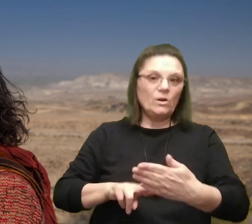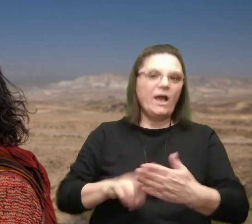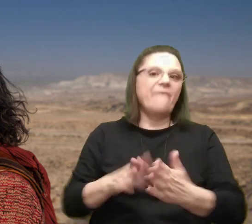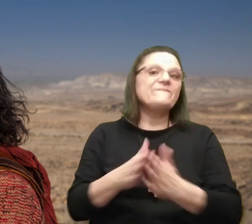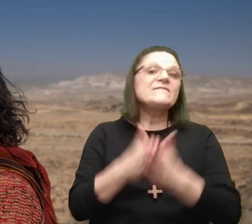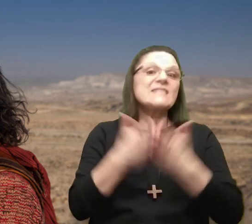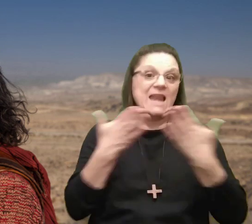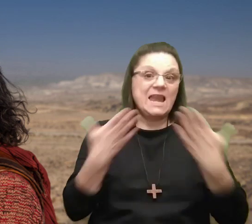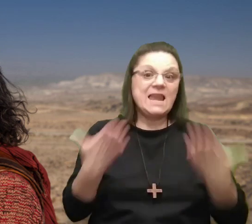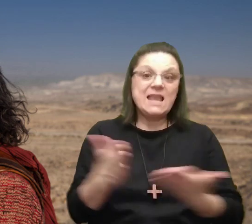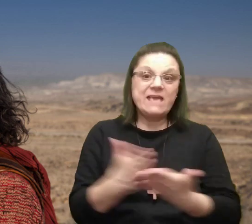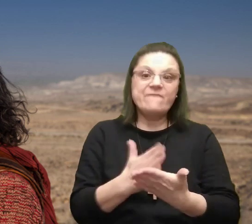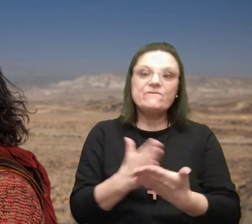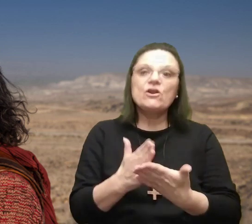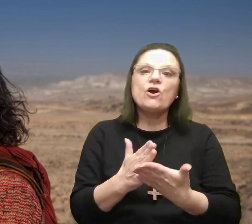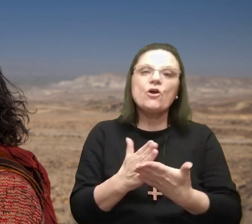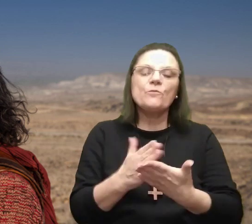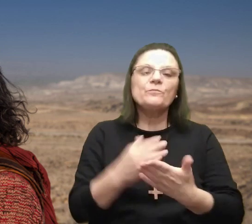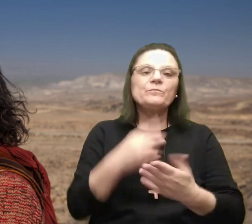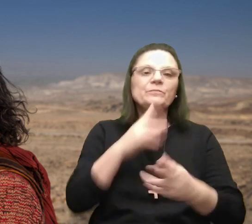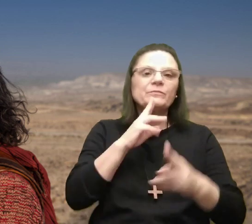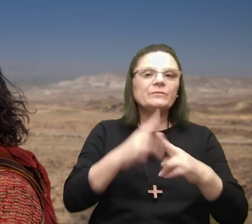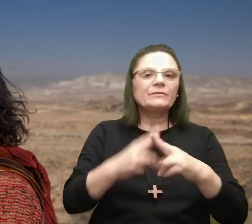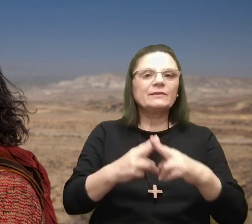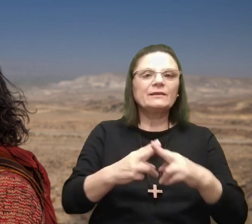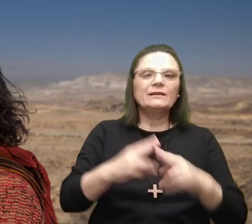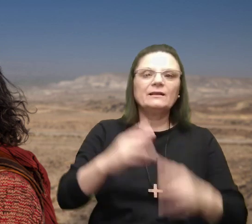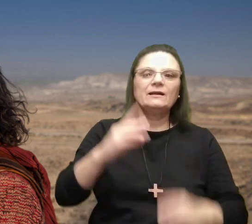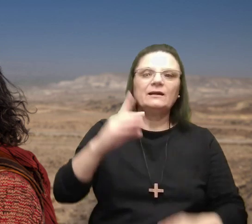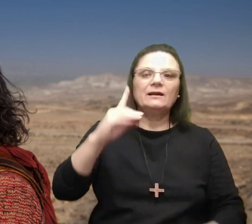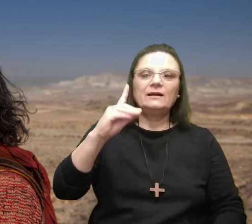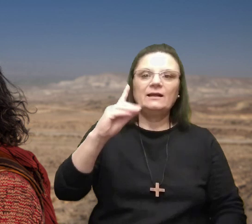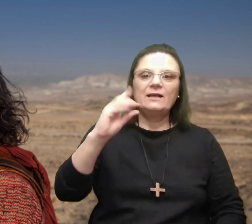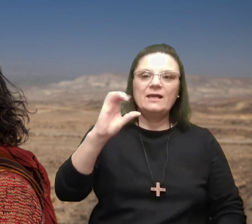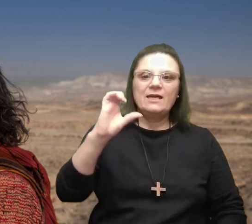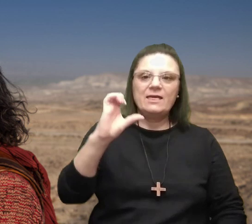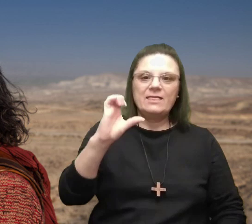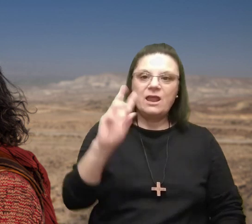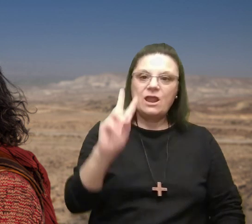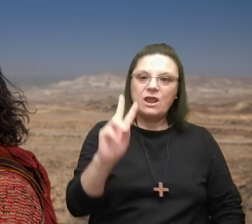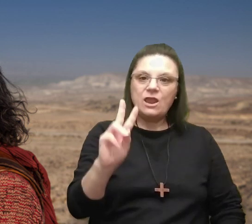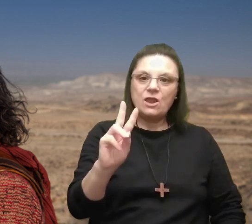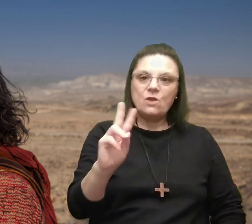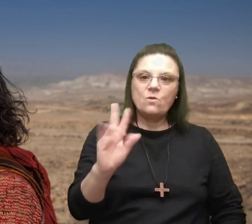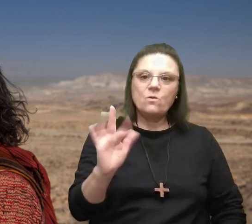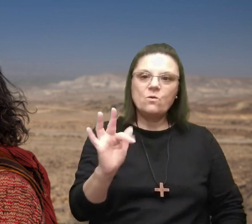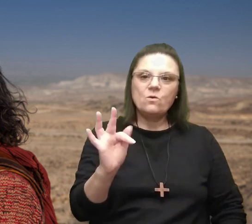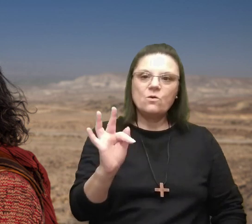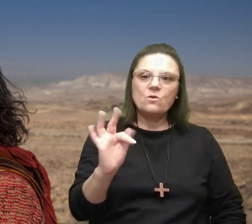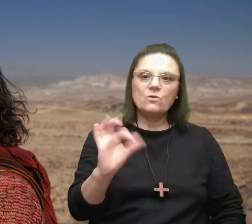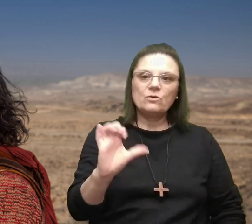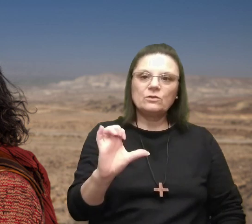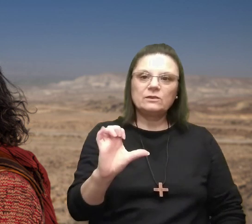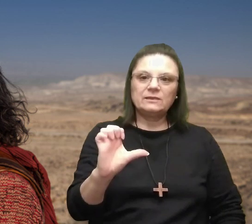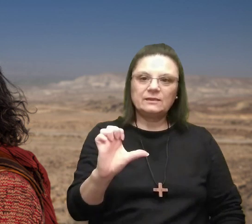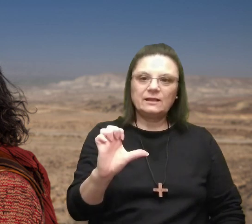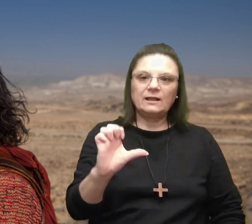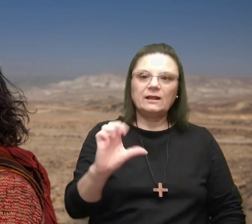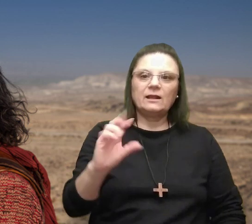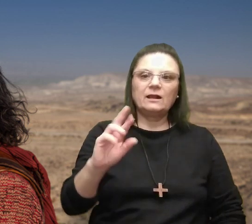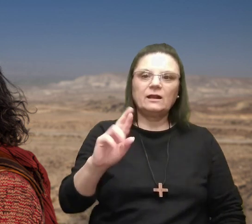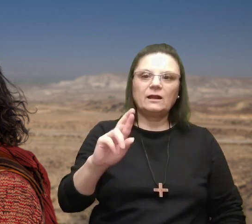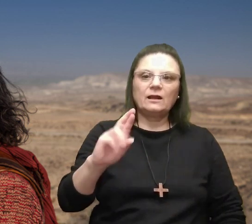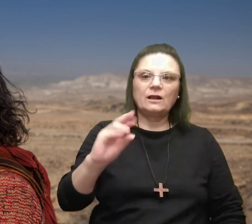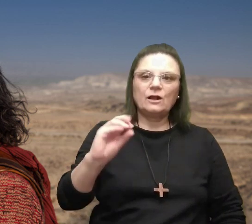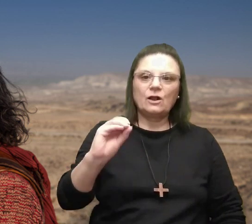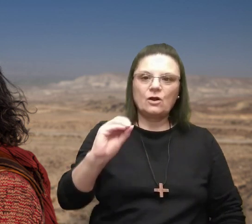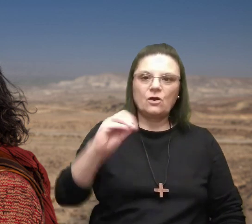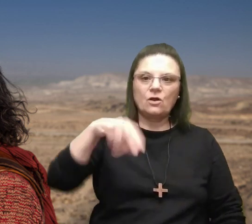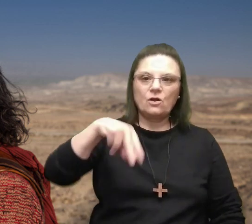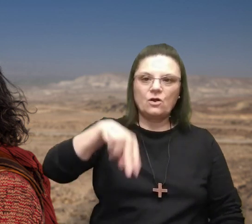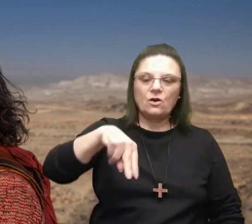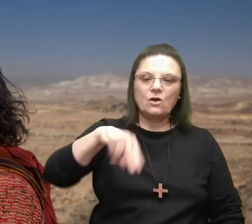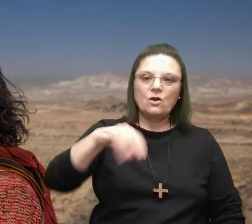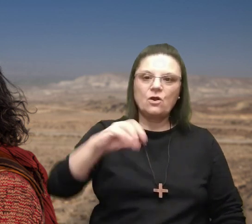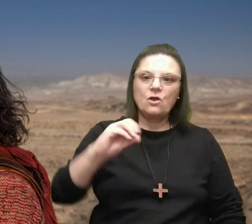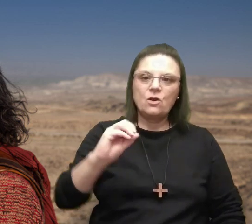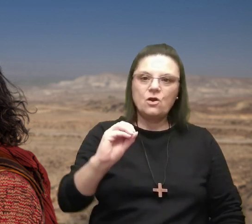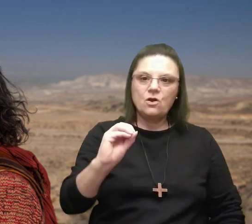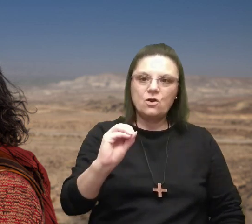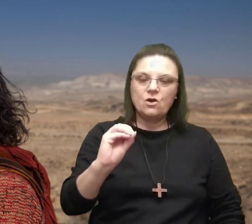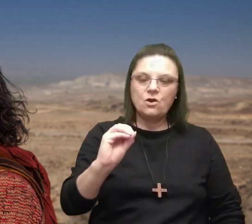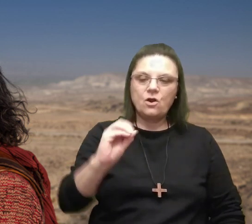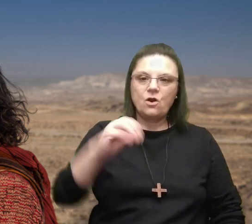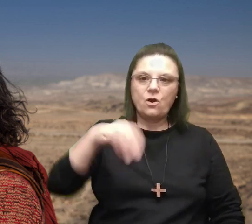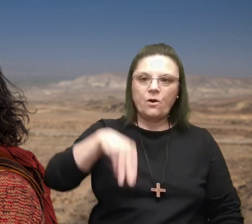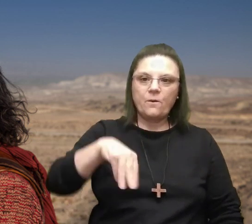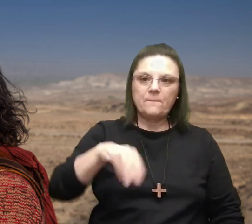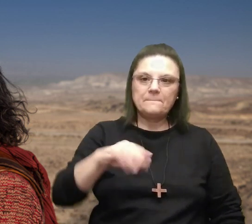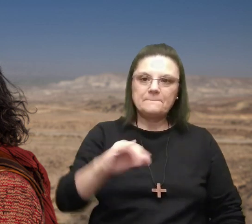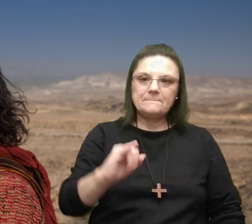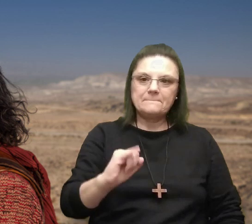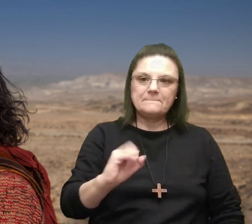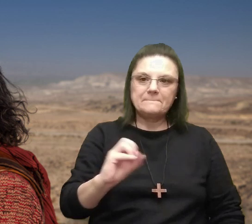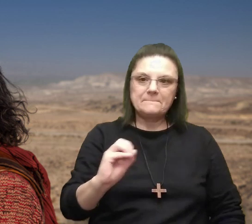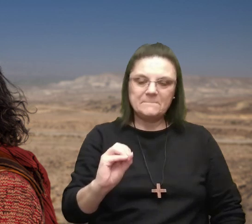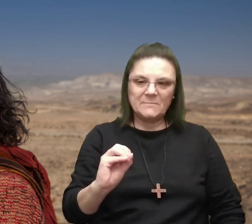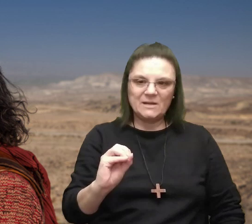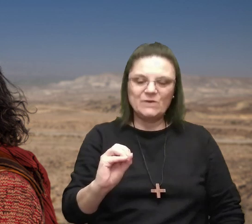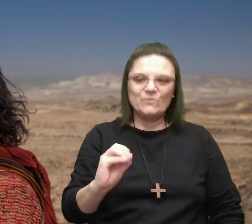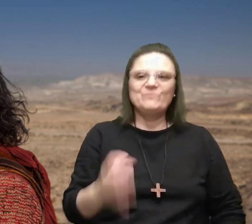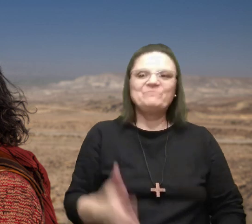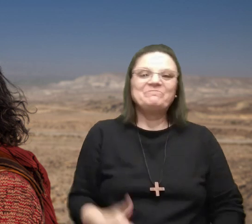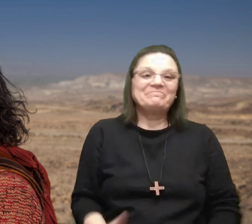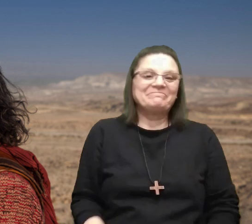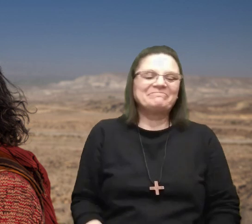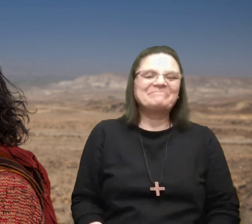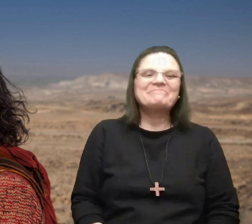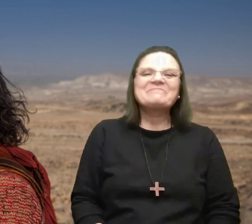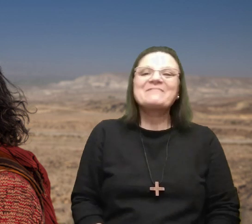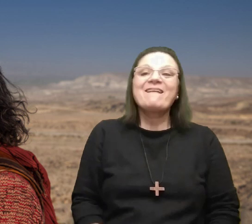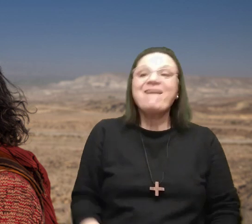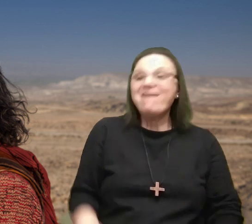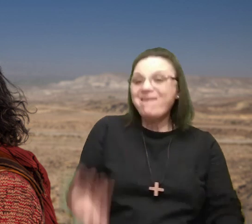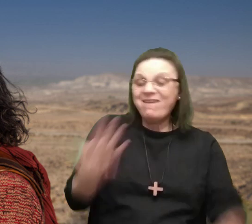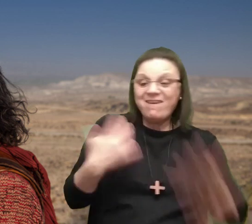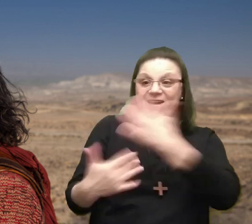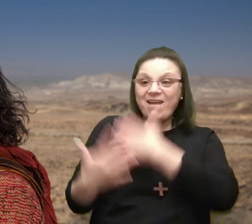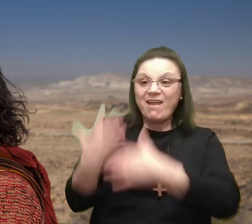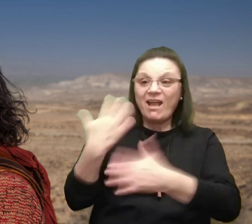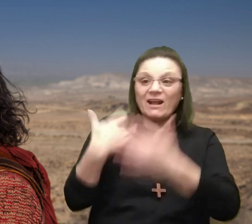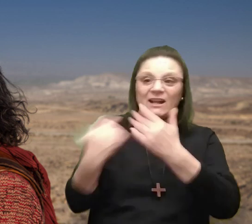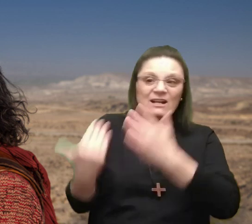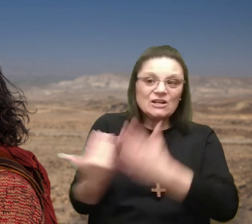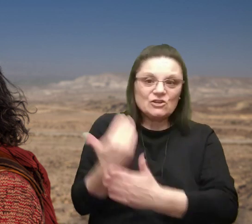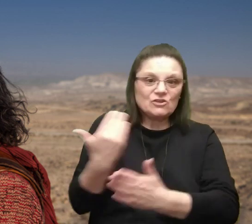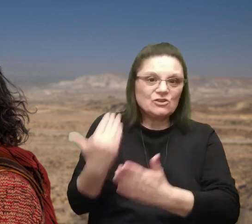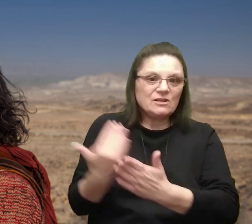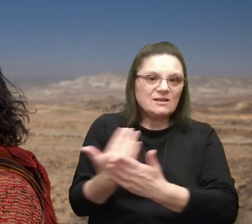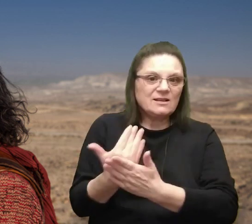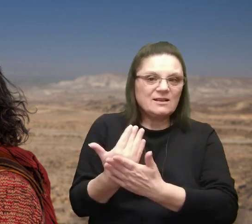Lectura del libro del Deuteronomio